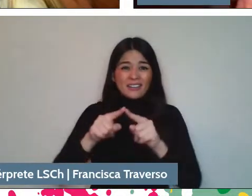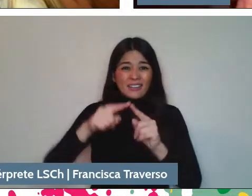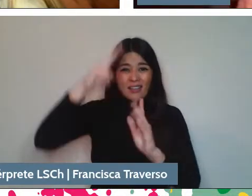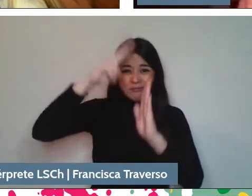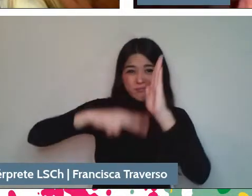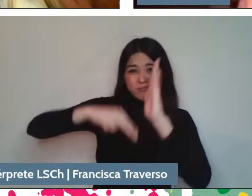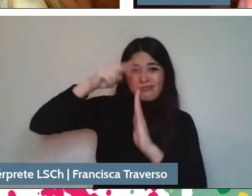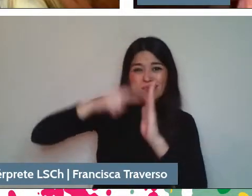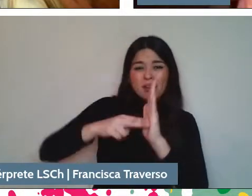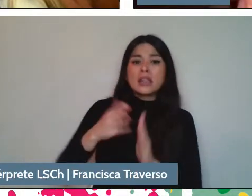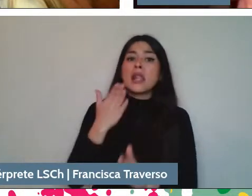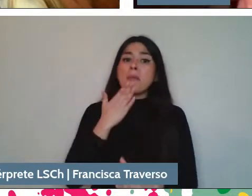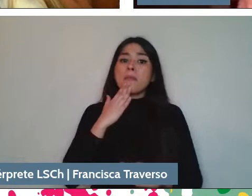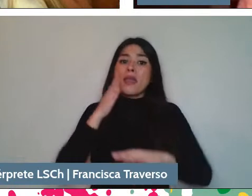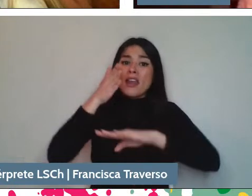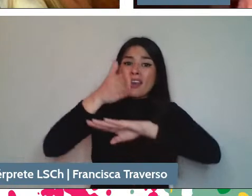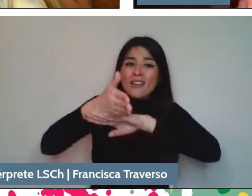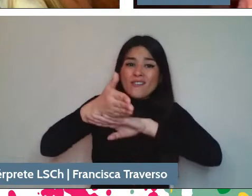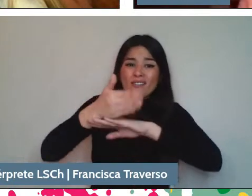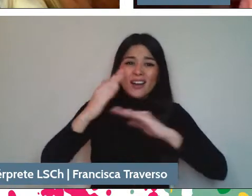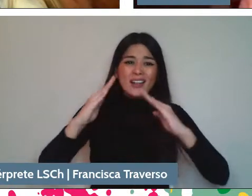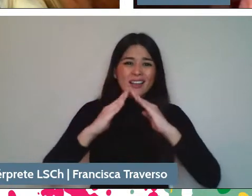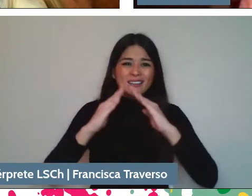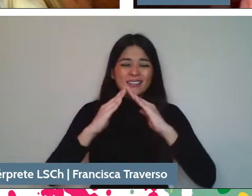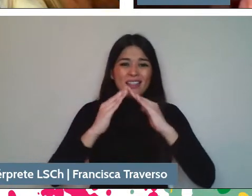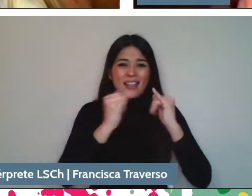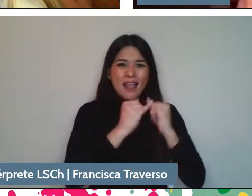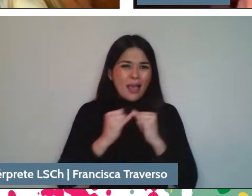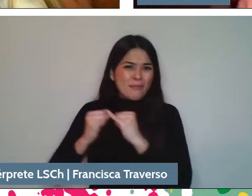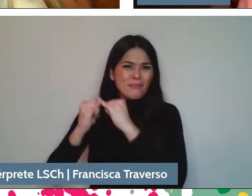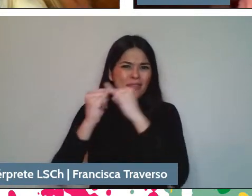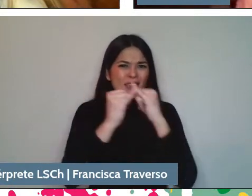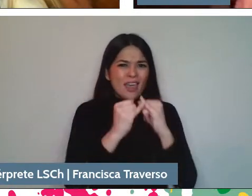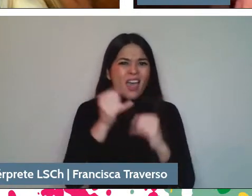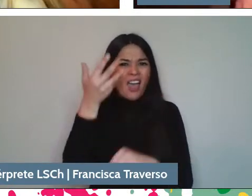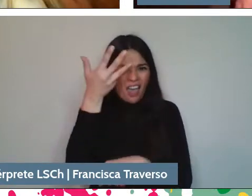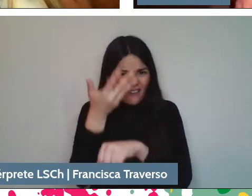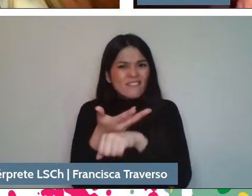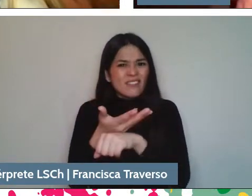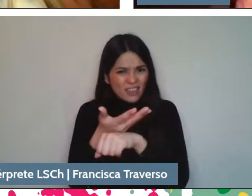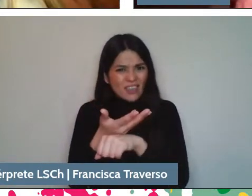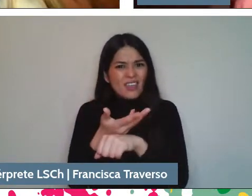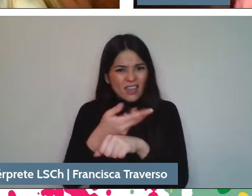y también había arte chileno en las casas así normales de la clase media.